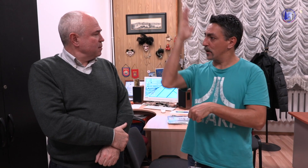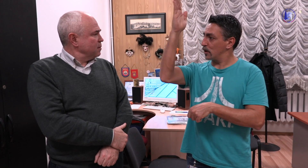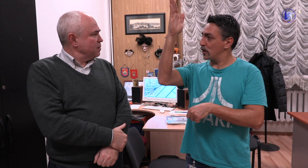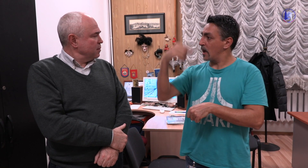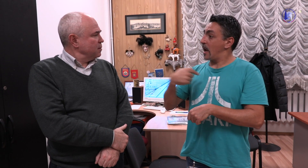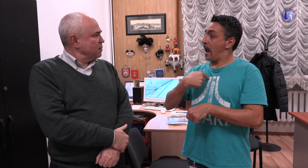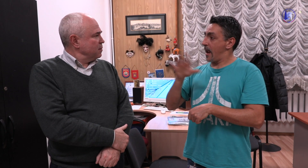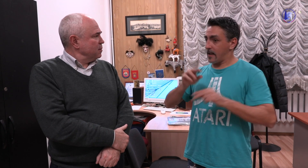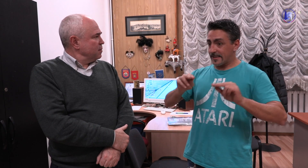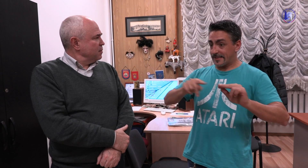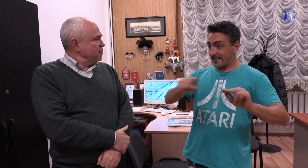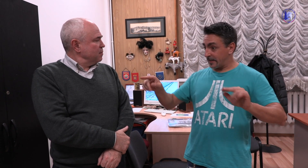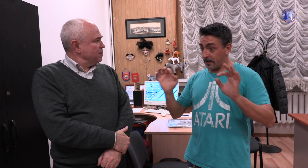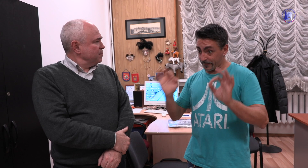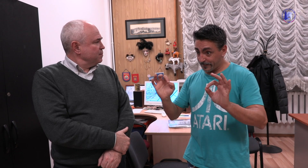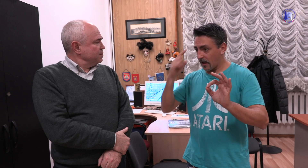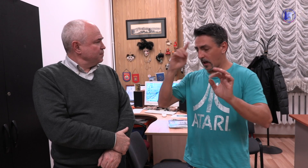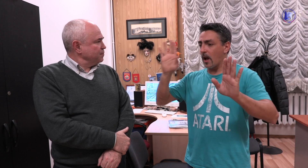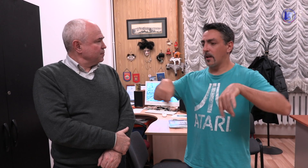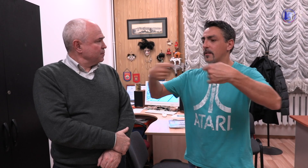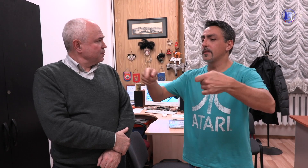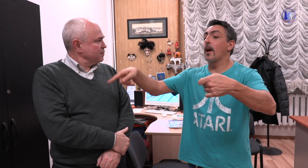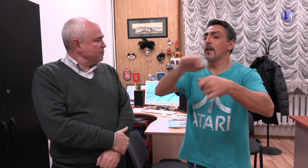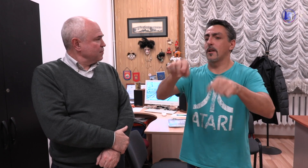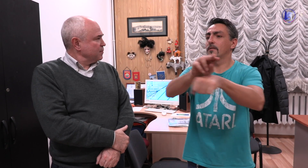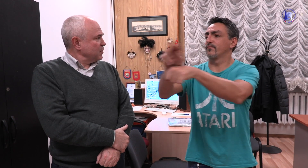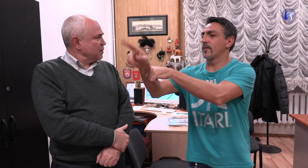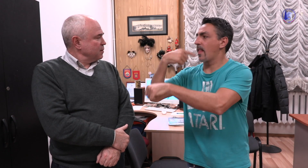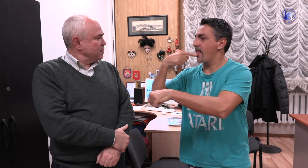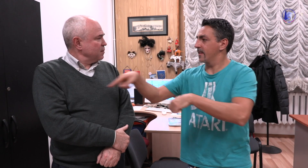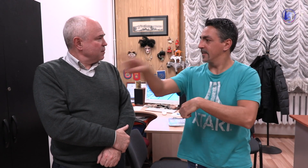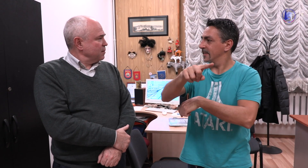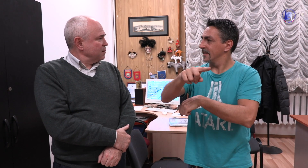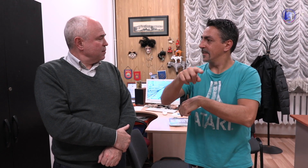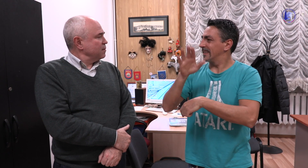Они потом будут работать со слышащими.